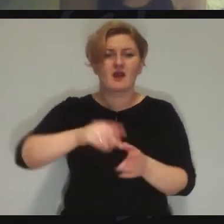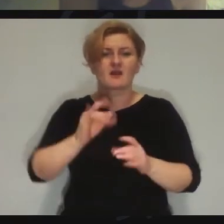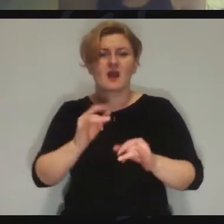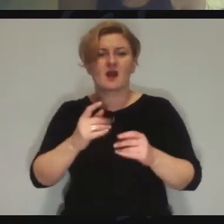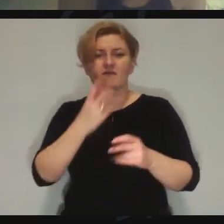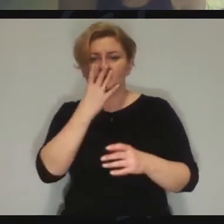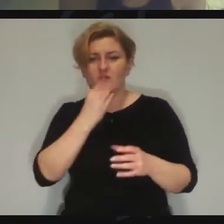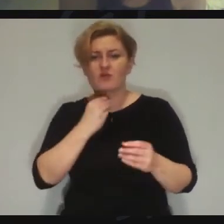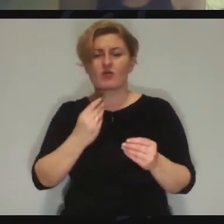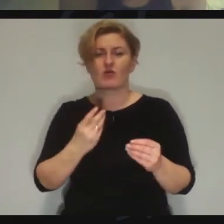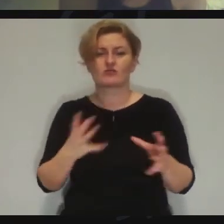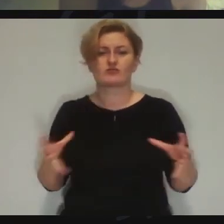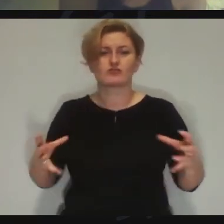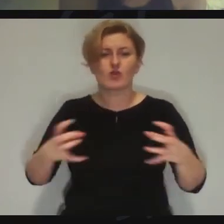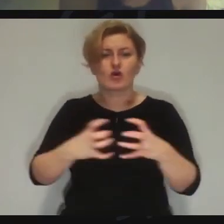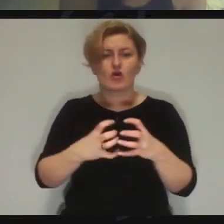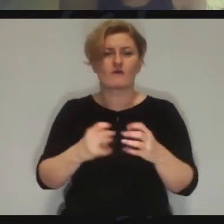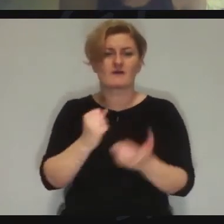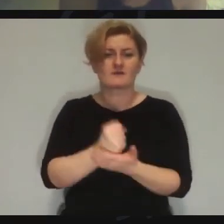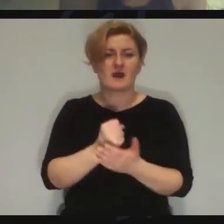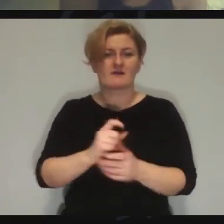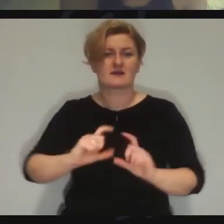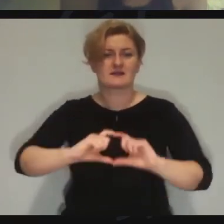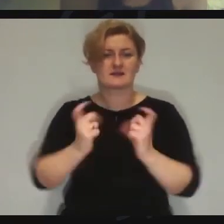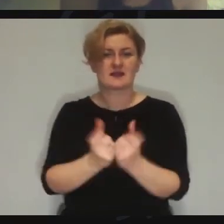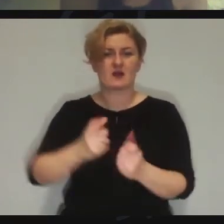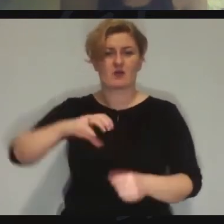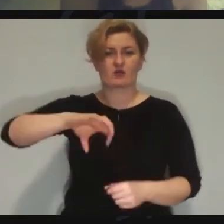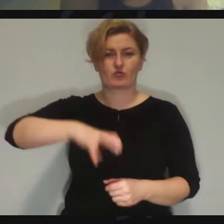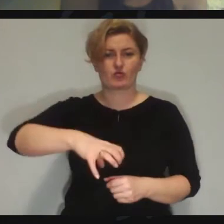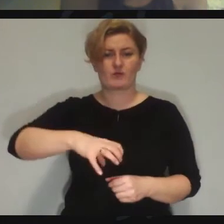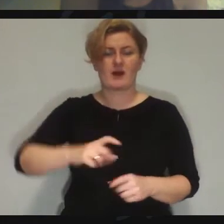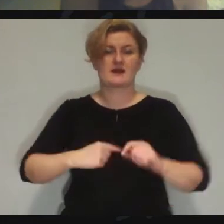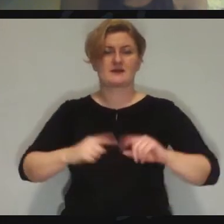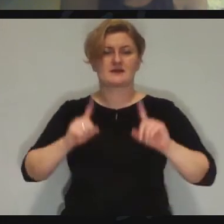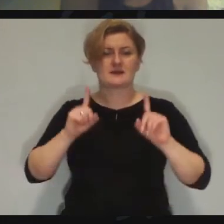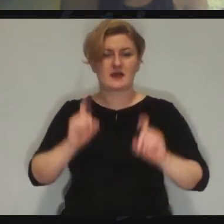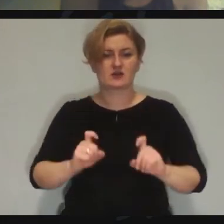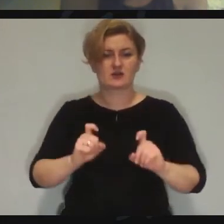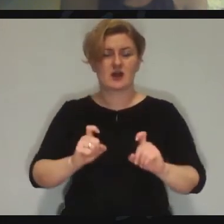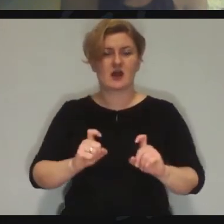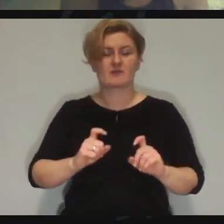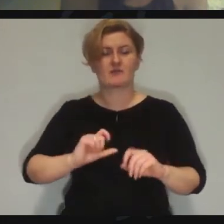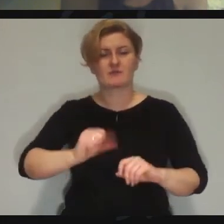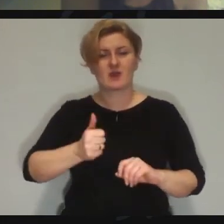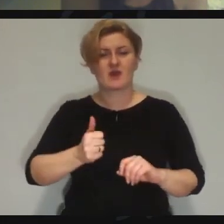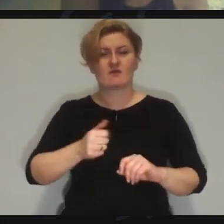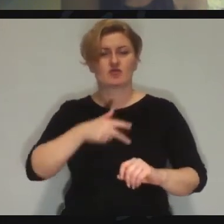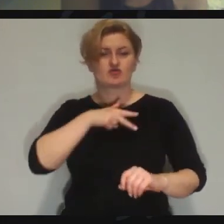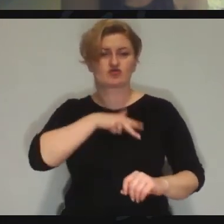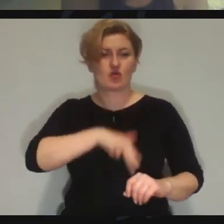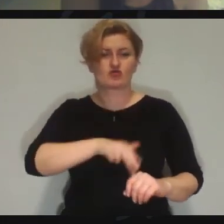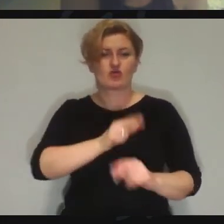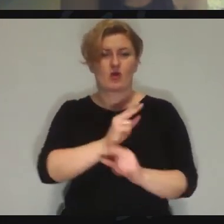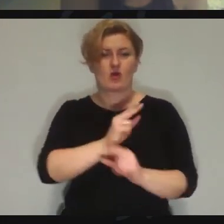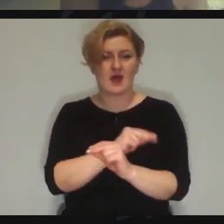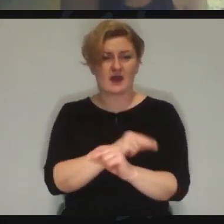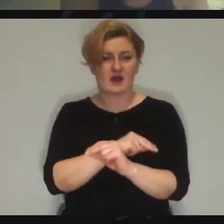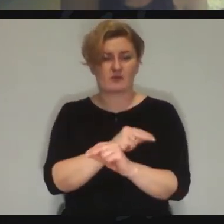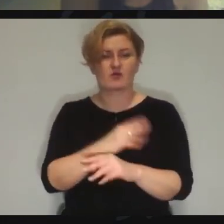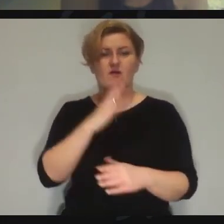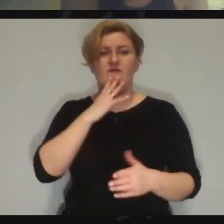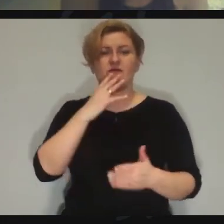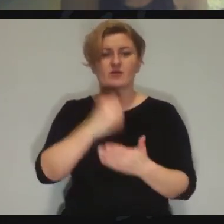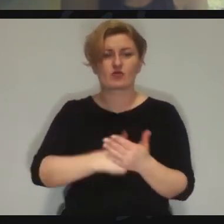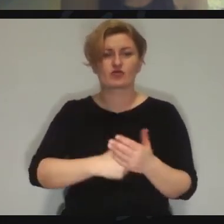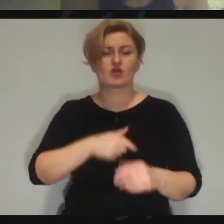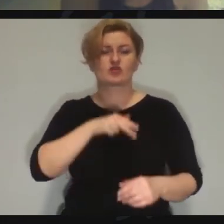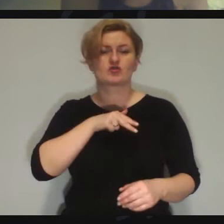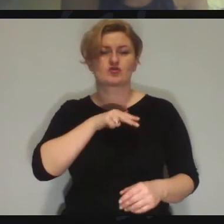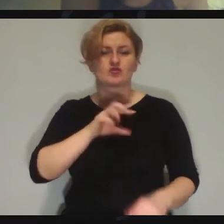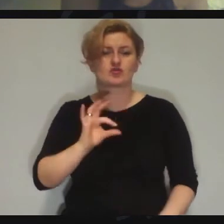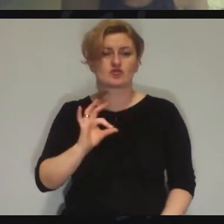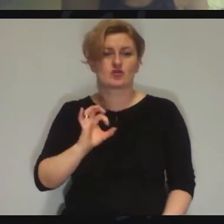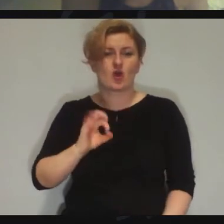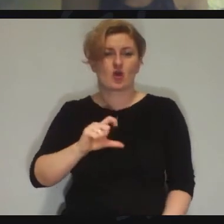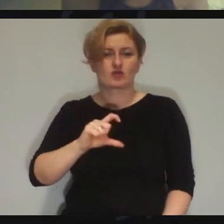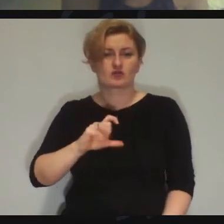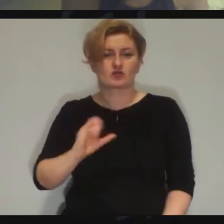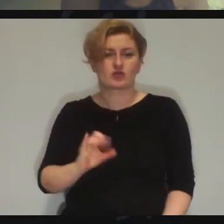Zaczynamy zawsze od bloku socjoterapeutycznego,